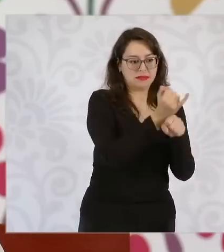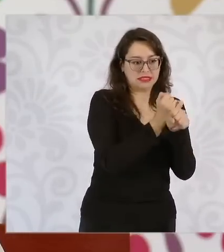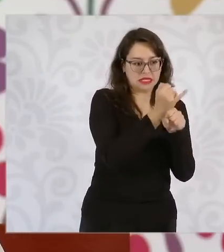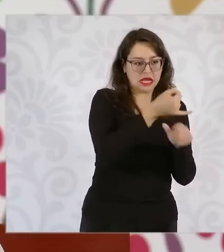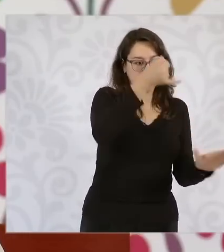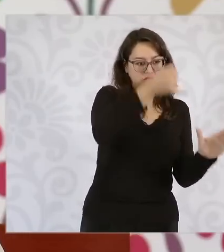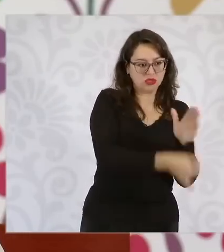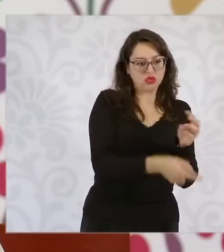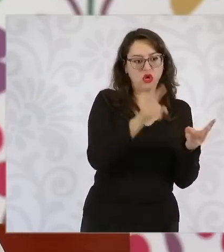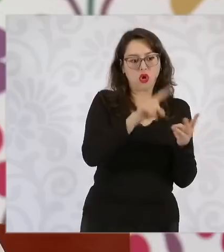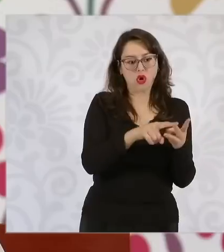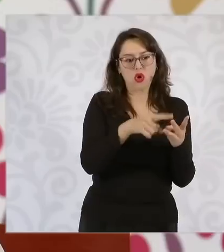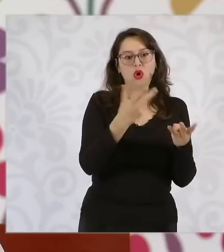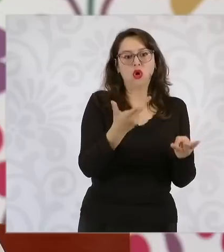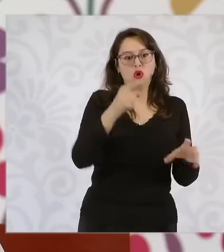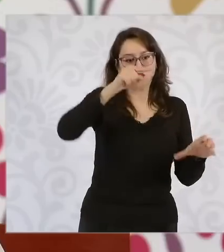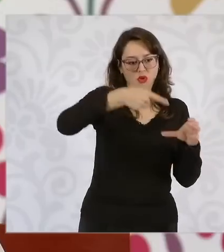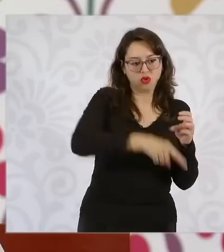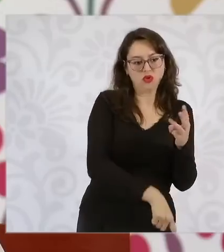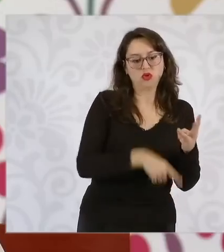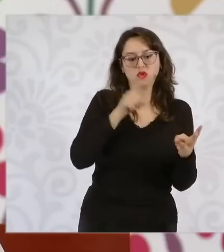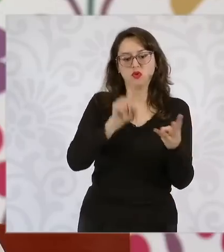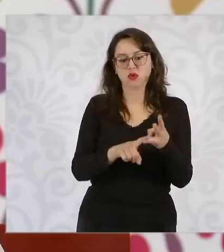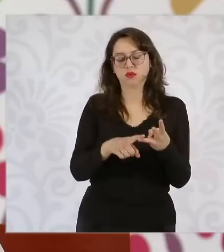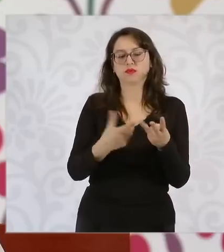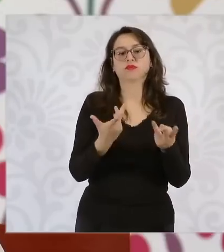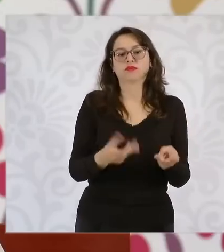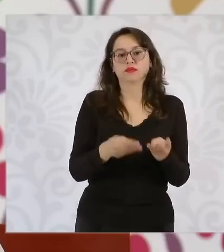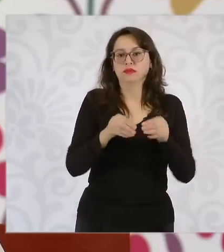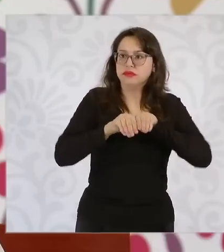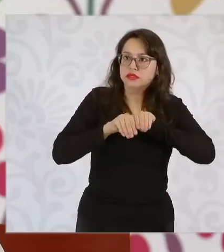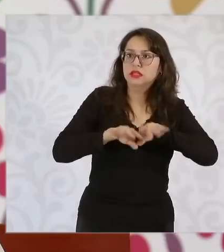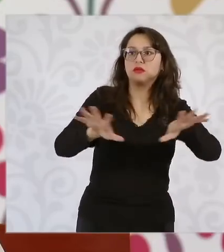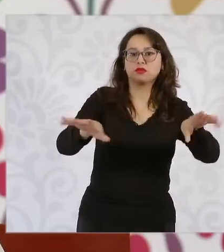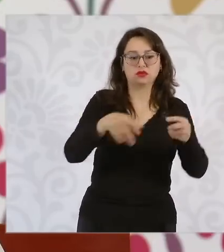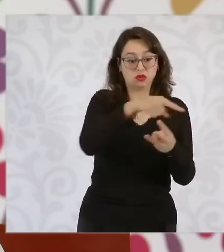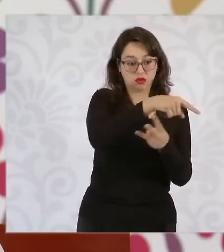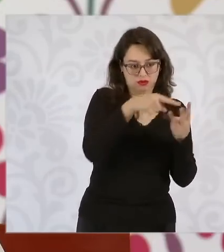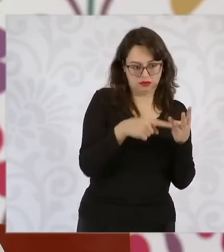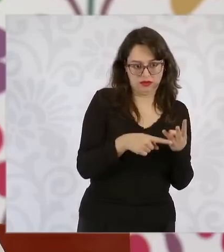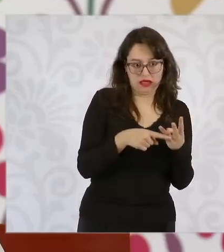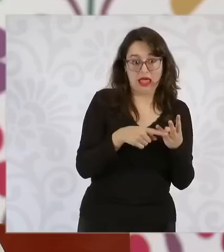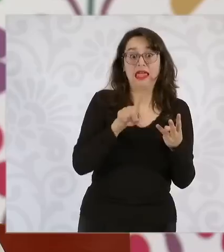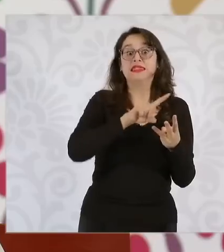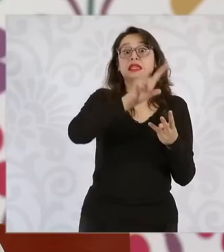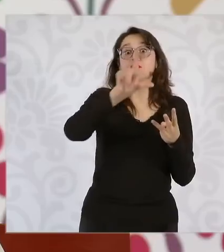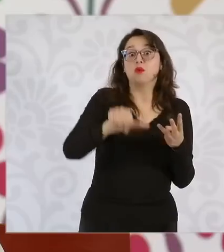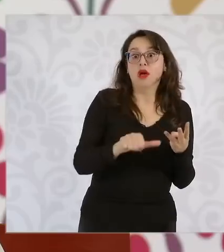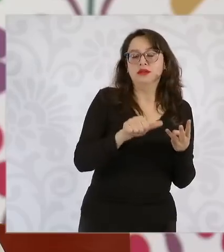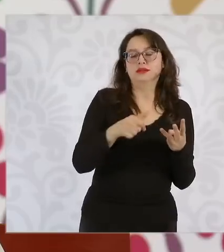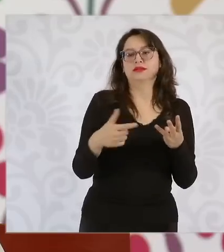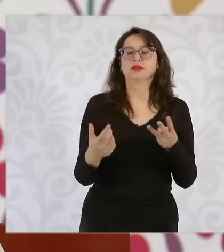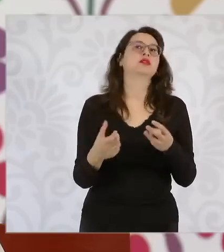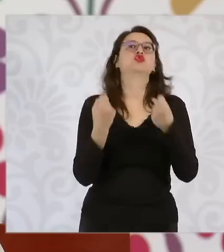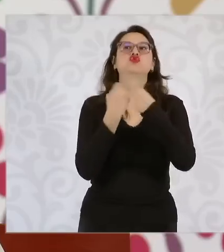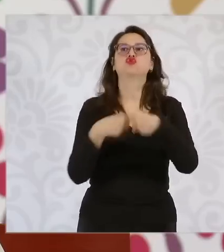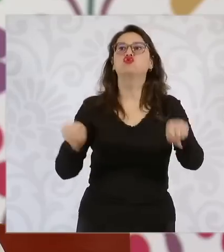y 10 participadas con un total de 50 empresas externas a al cuerpo fundamental de de la empresa